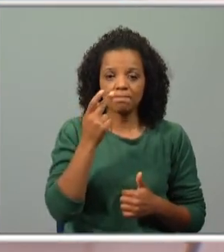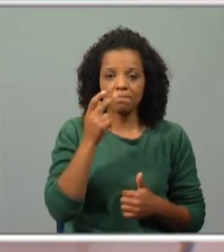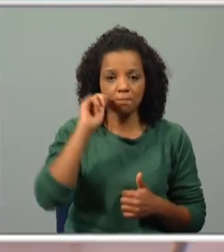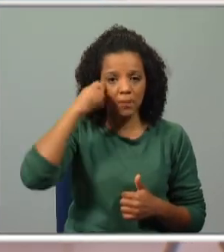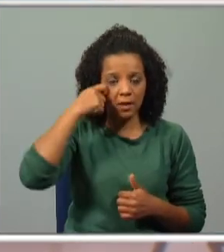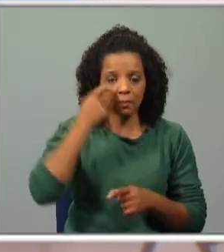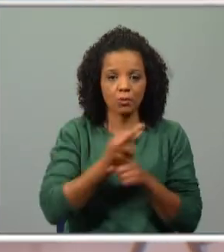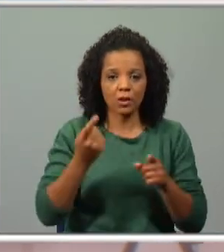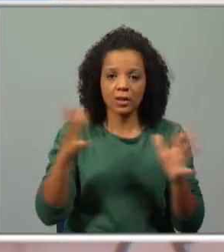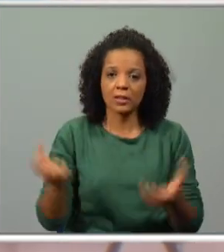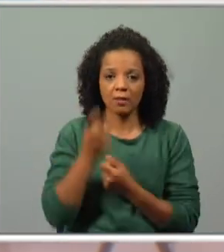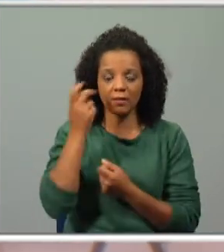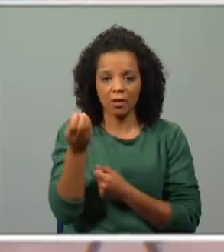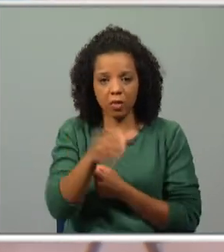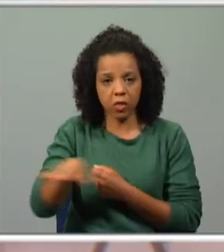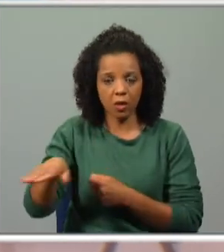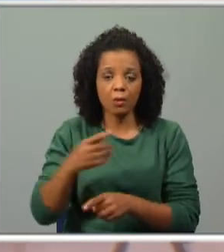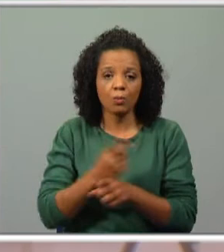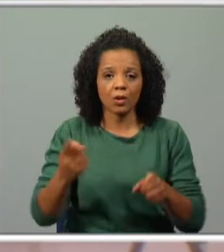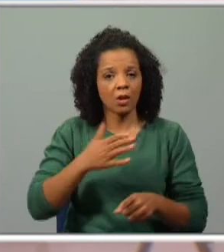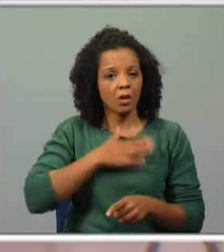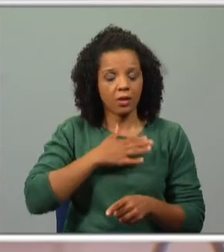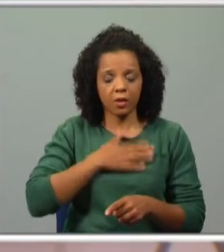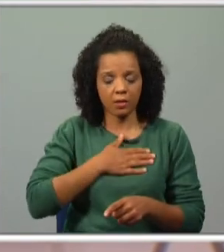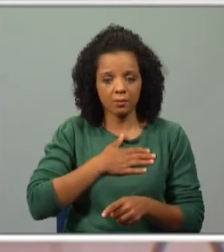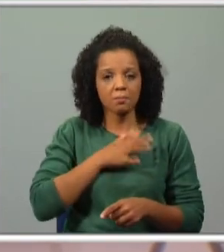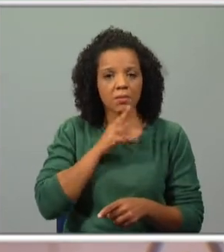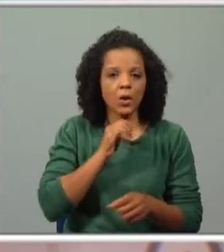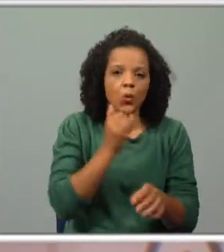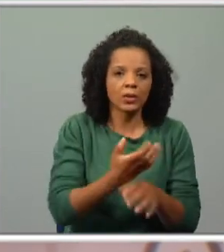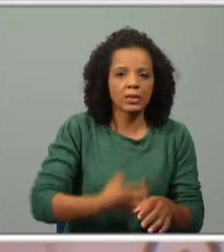crianças se calhar porque não queria que mais nenhuma mãe sentisse a dor de 孩子們也許是因為我不想媽媽不再感到痛苦